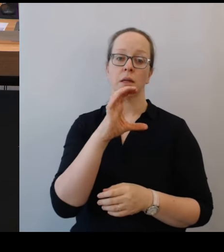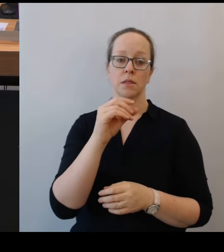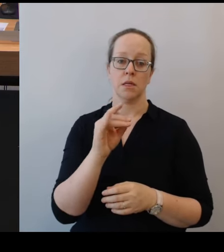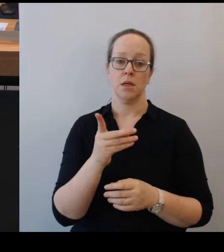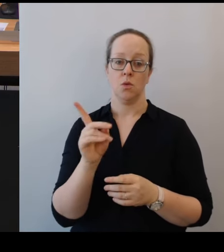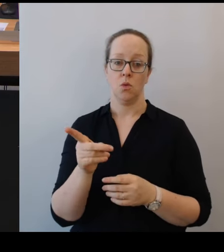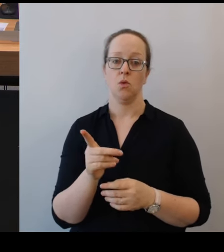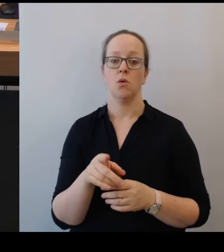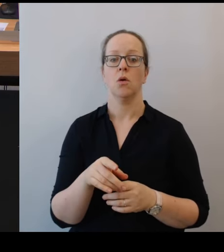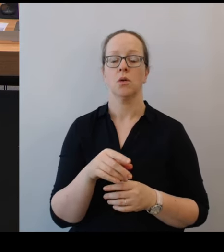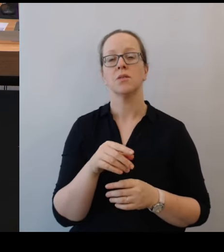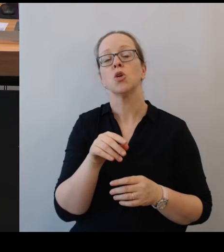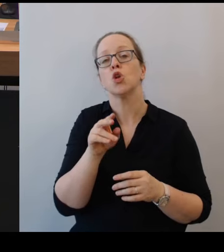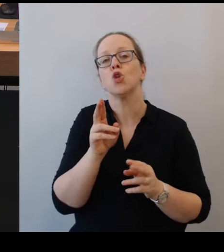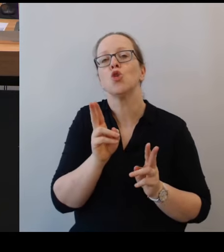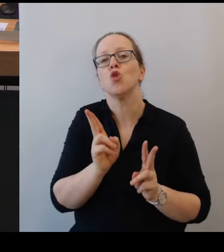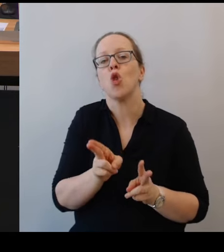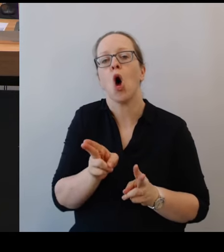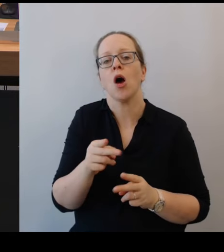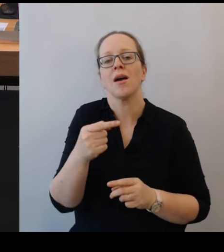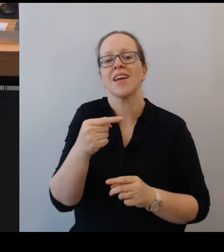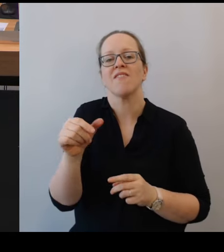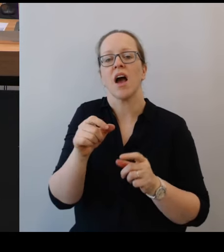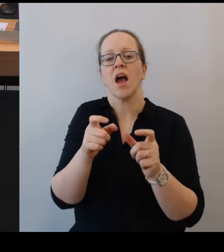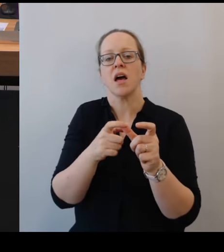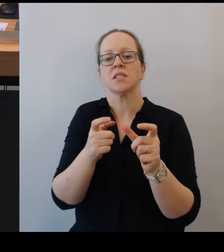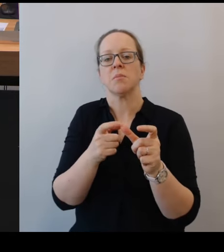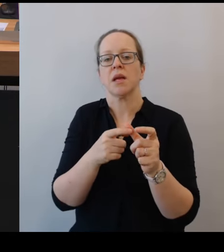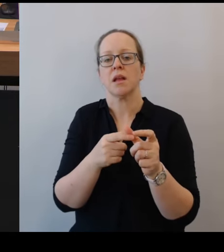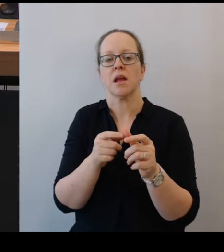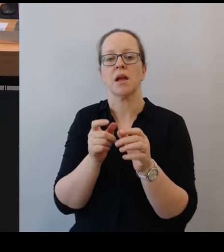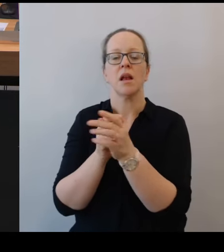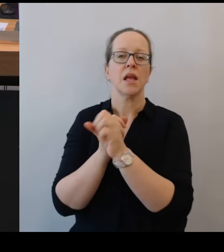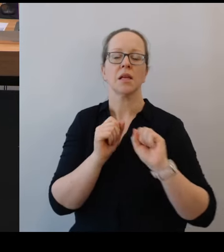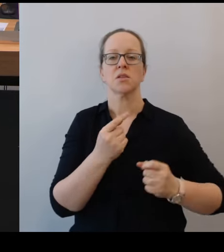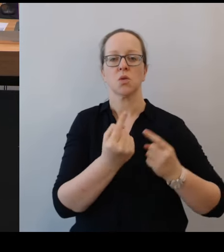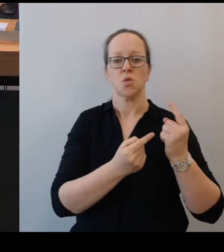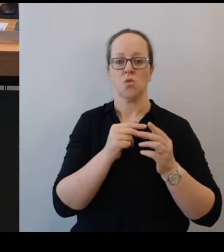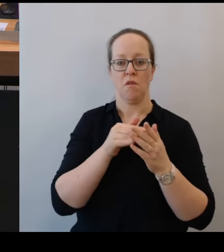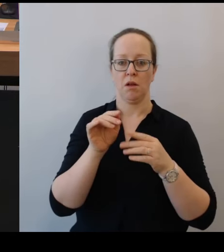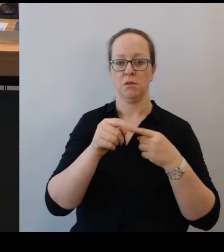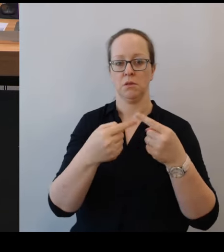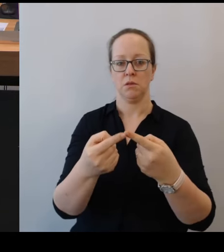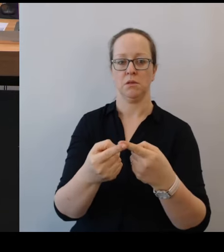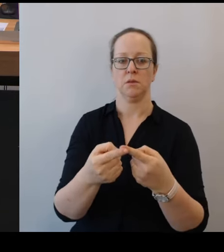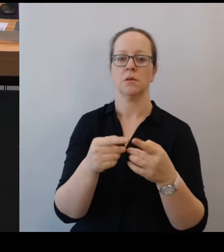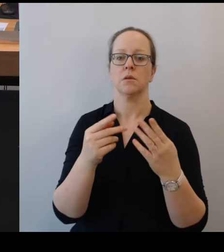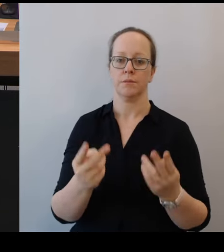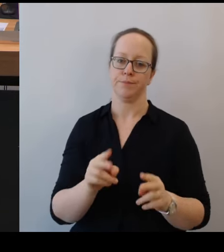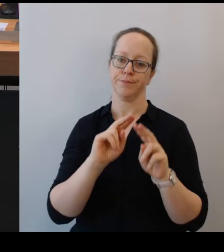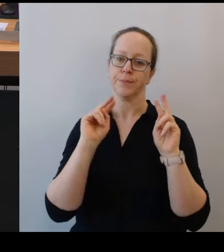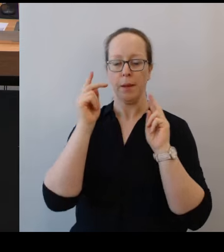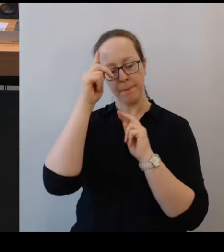Es herrscht Einigkeit von ganz links bis zur CDU, dass der Klimarettungswahn, egal was er den Bürger kostet, auf Deibel komm raus